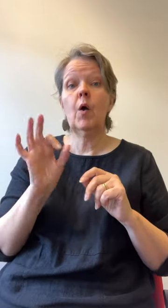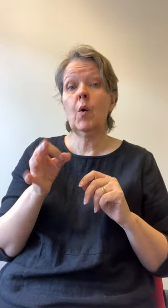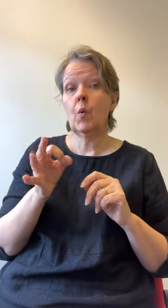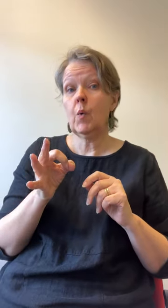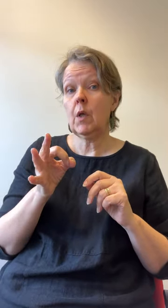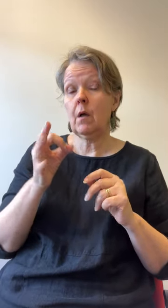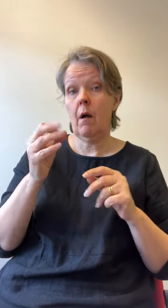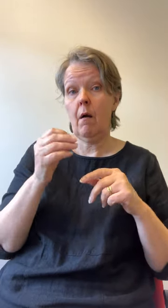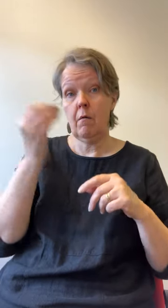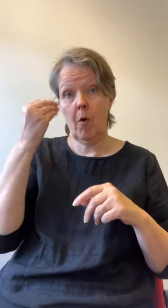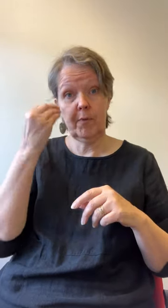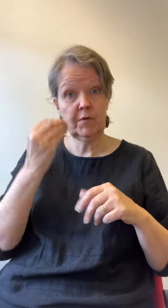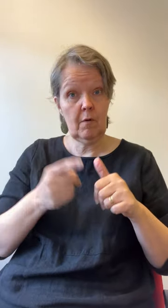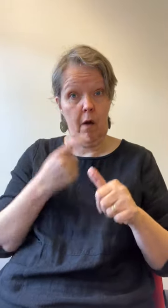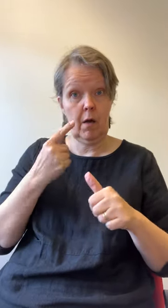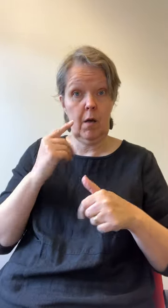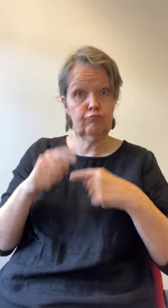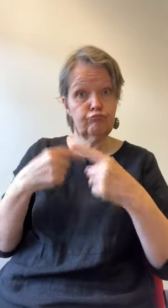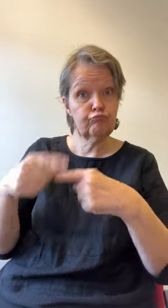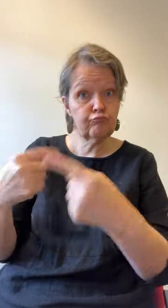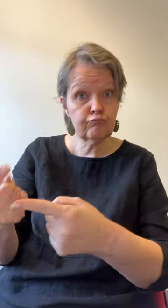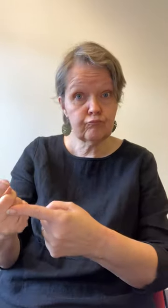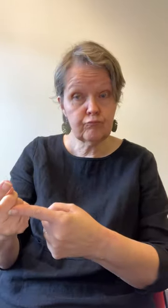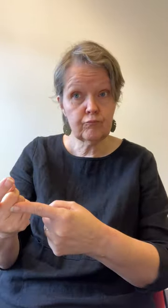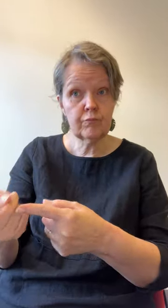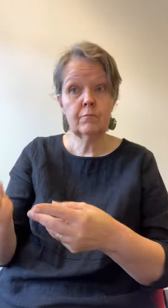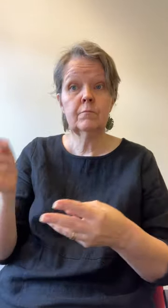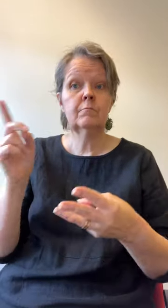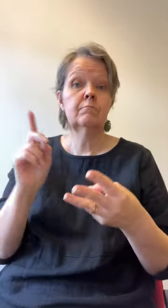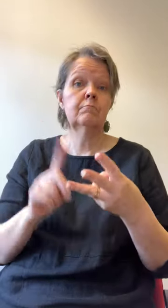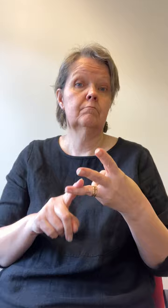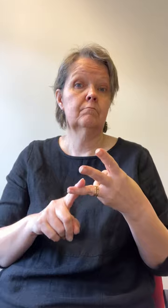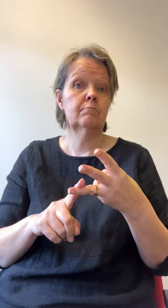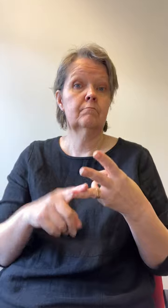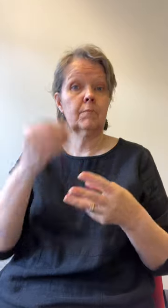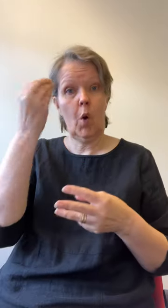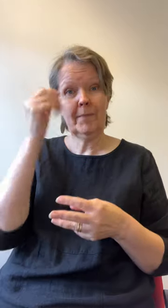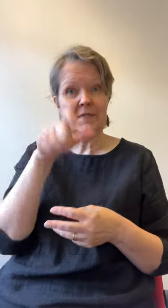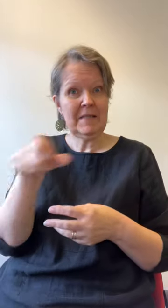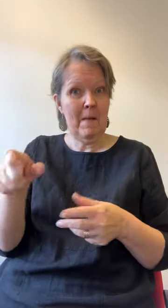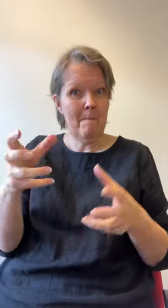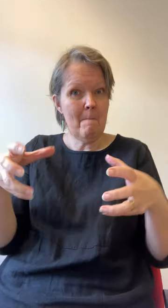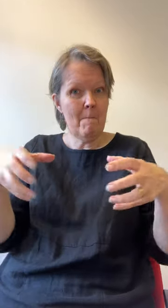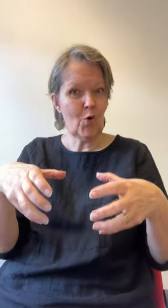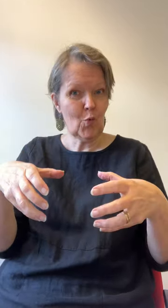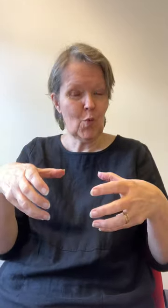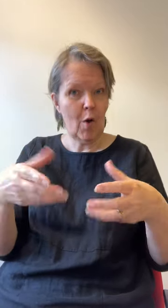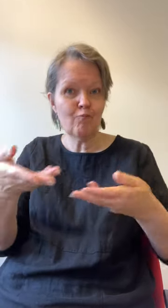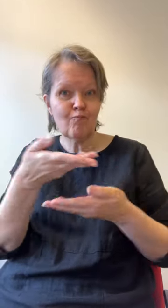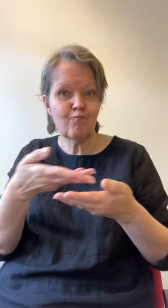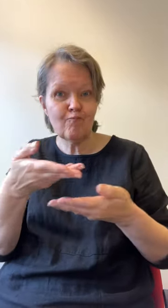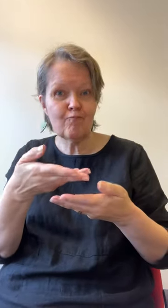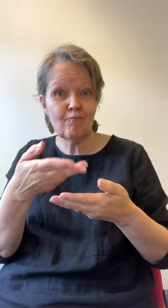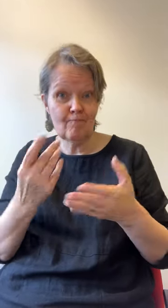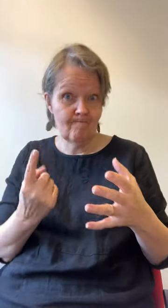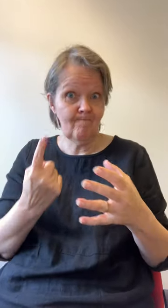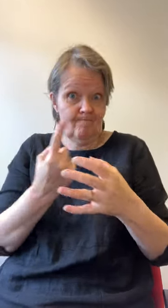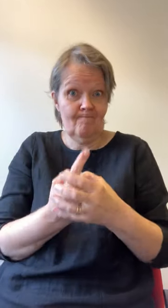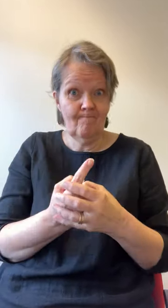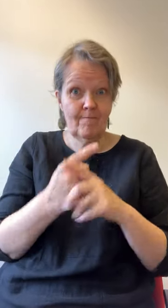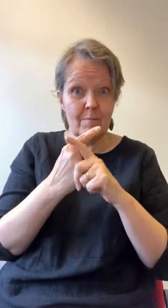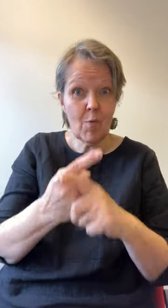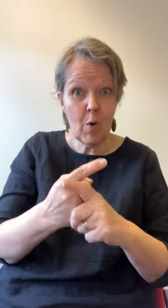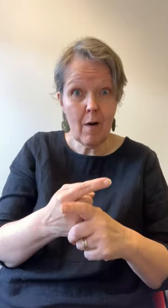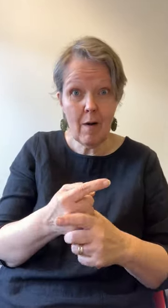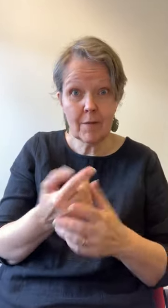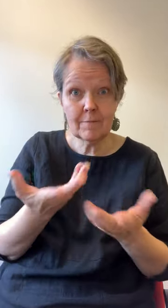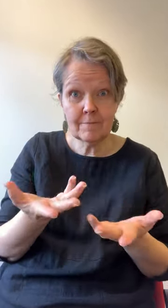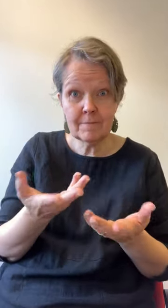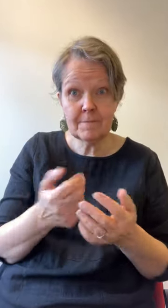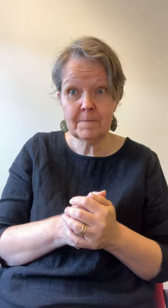Miten opinnot sujuivat? Miten pääsit osaksi porukkaa?